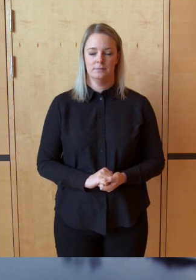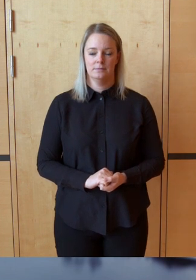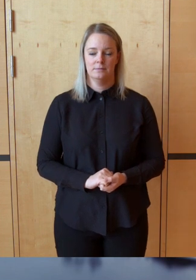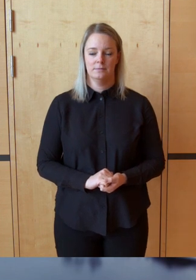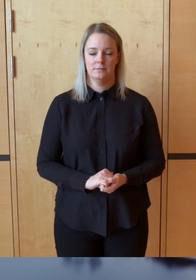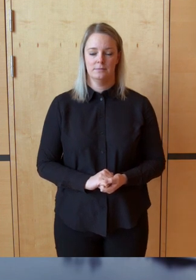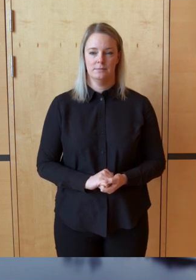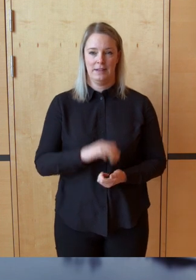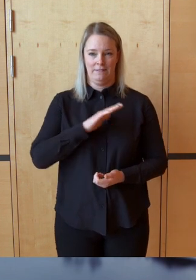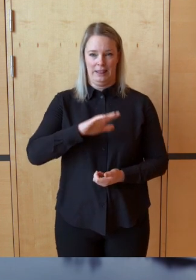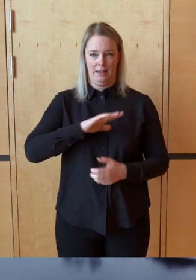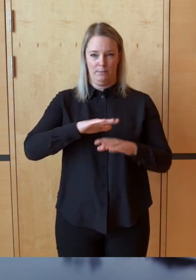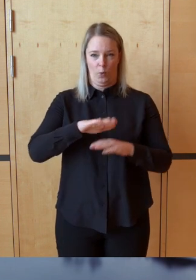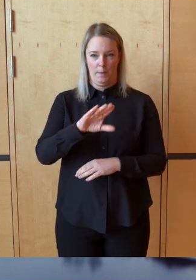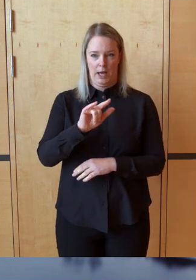Väntar på att man ska få igång mikrofonen